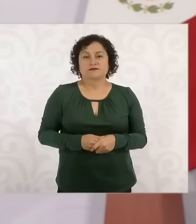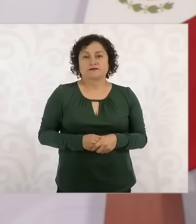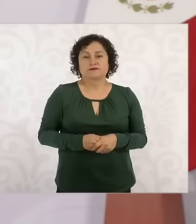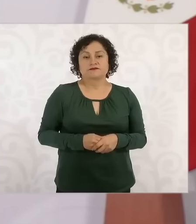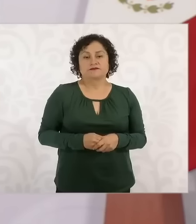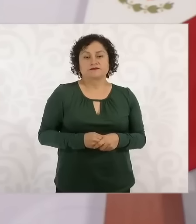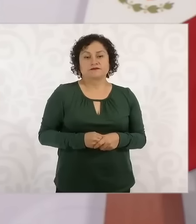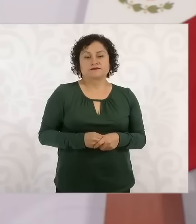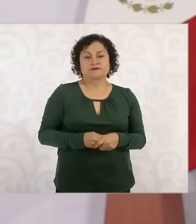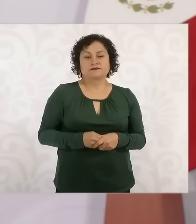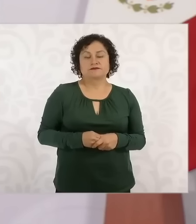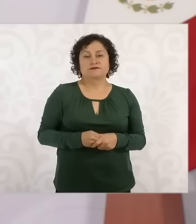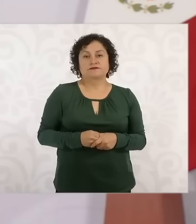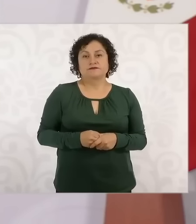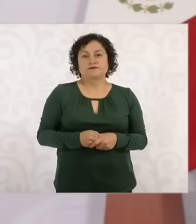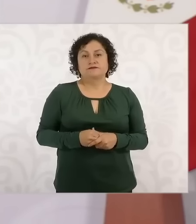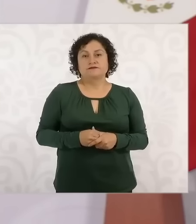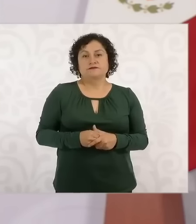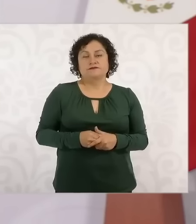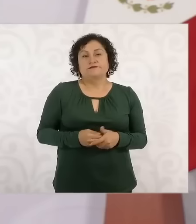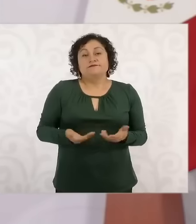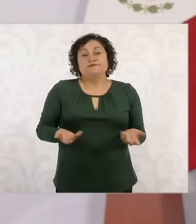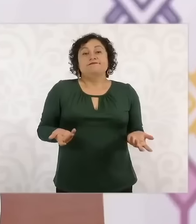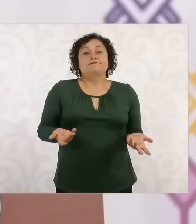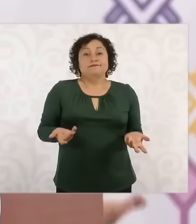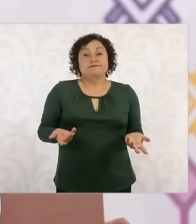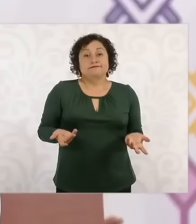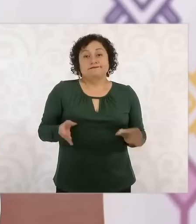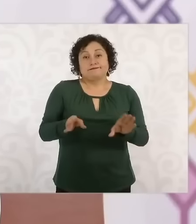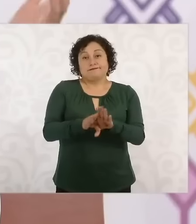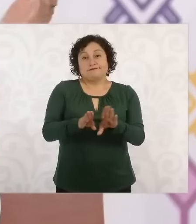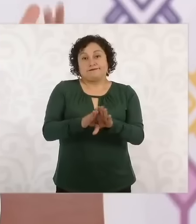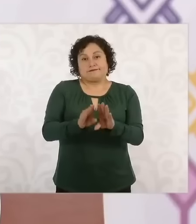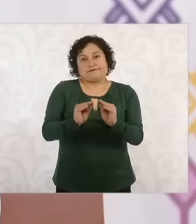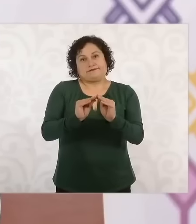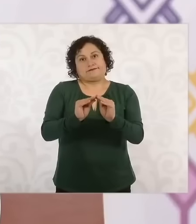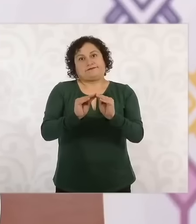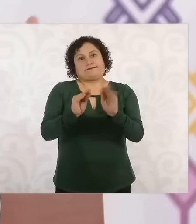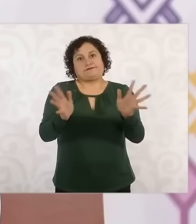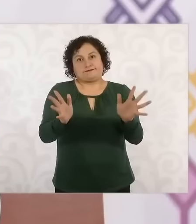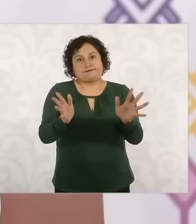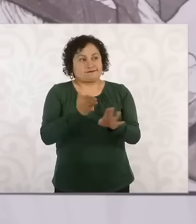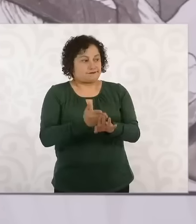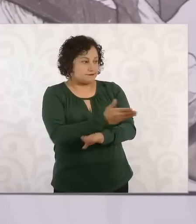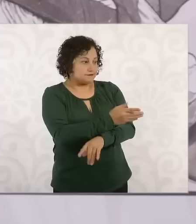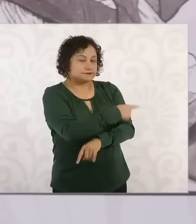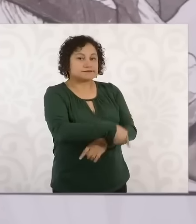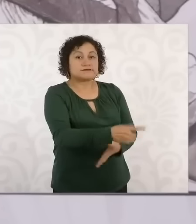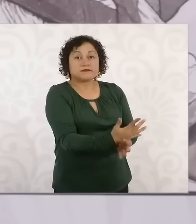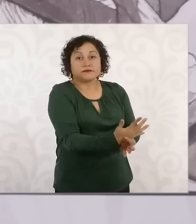¿Cómo? Claro, la saturación crece la población, no hay nuevos hospitales, pues se saturan los